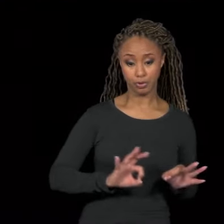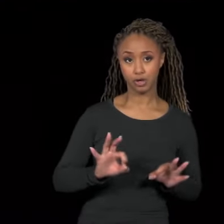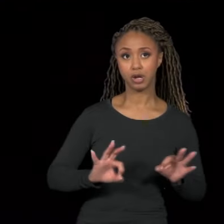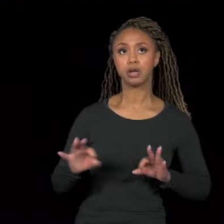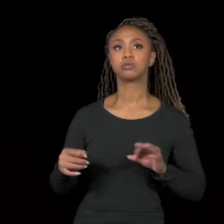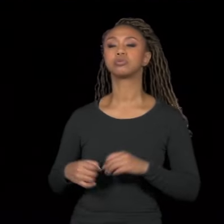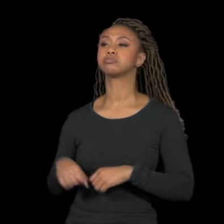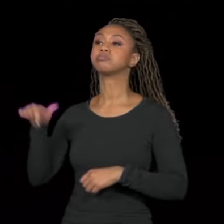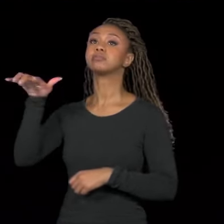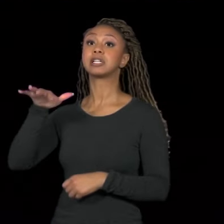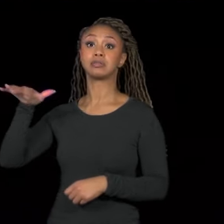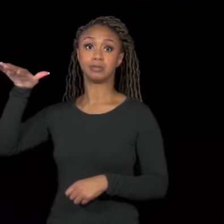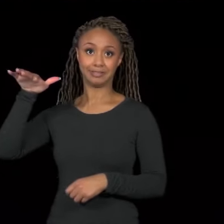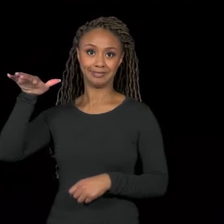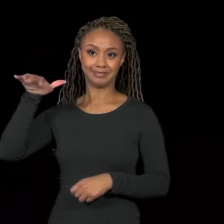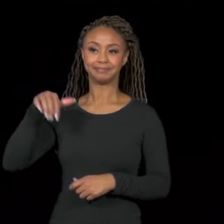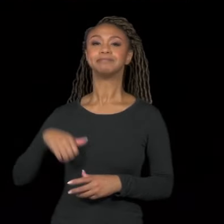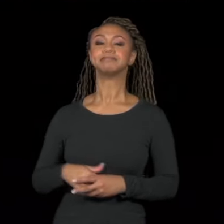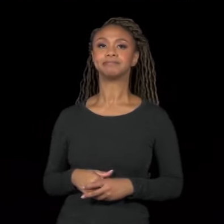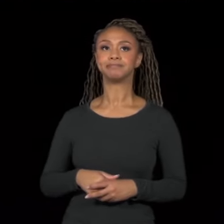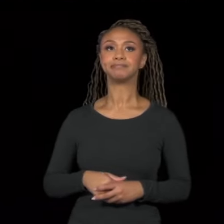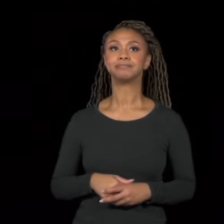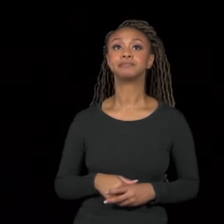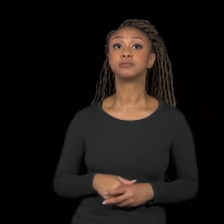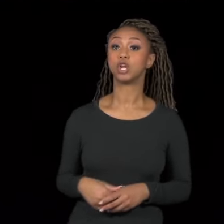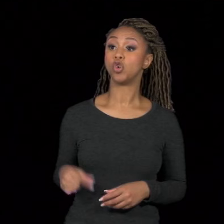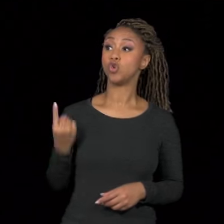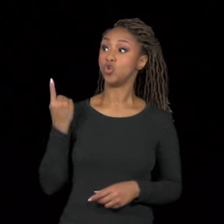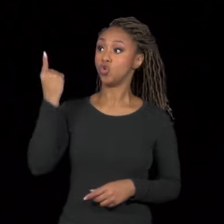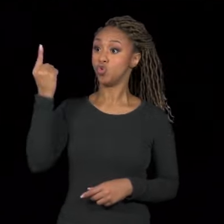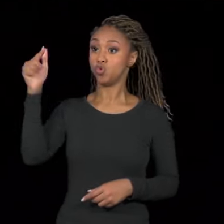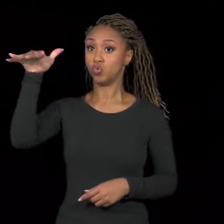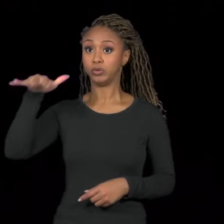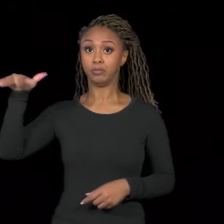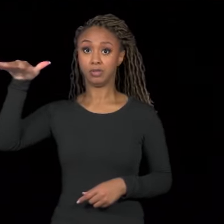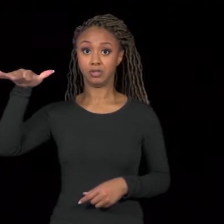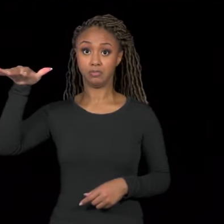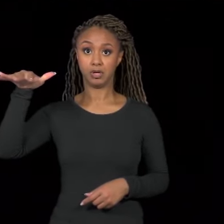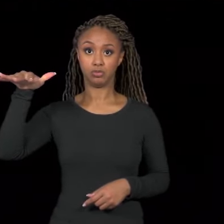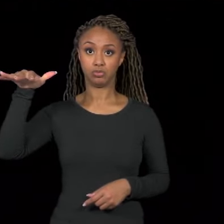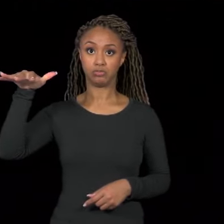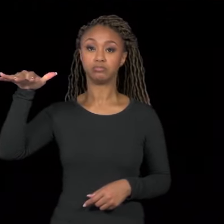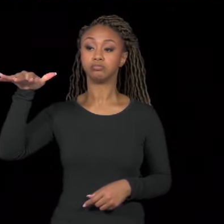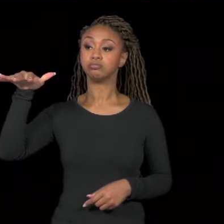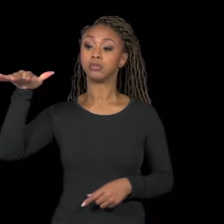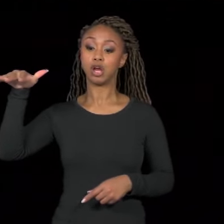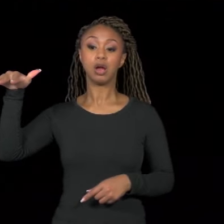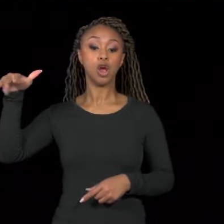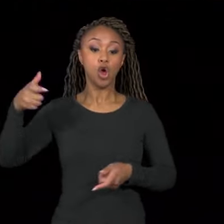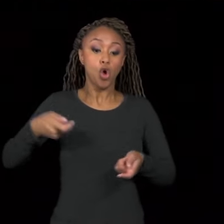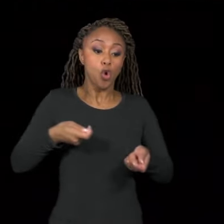DEPARTAMENTO CONTROLA "N" PROJETOS. E EU TENHO